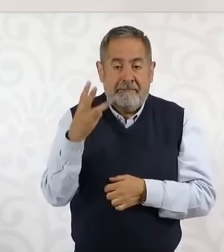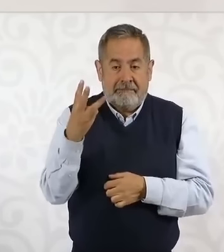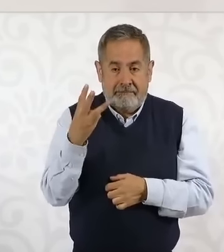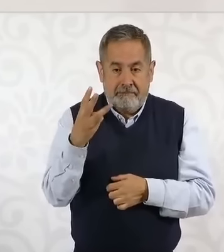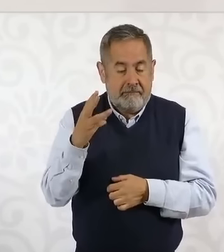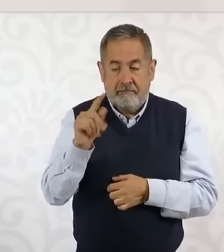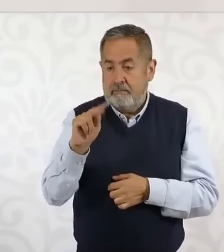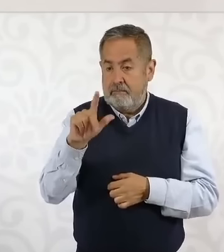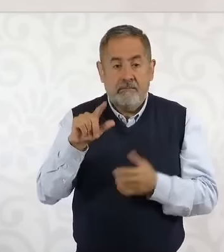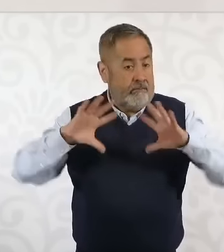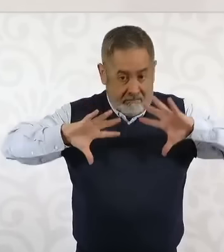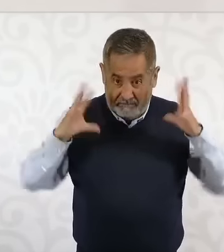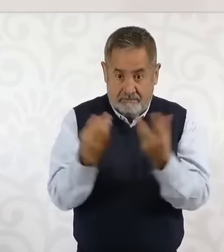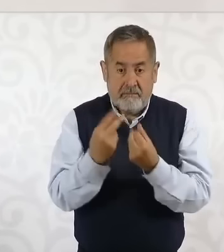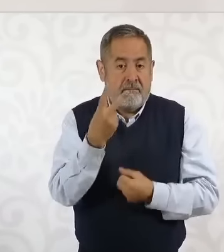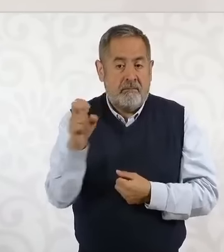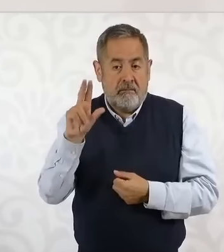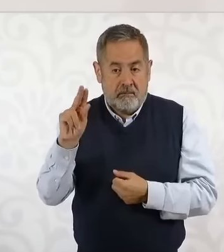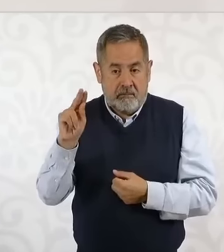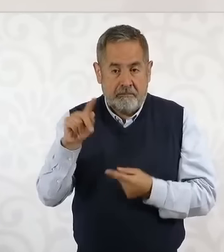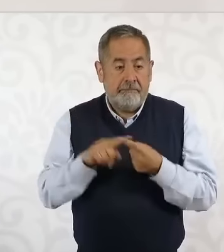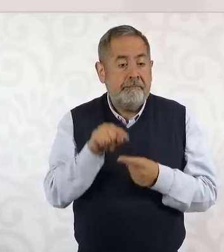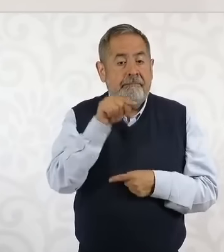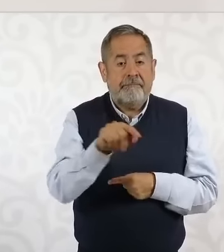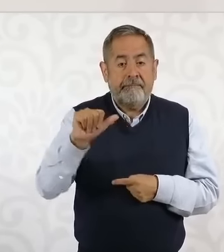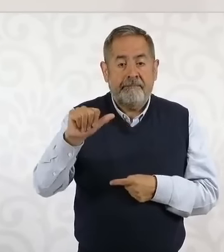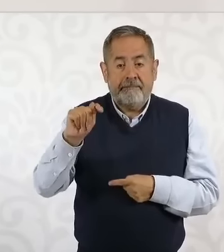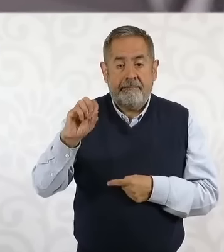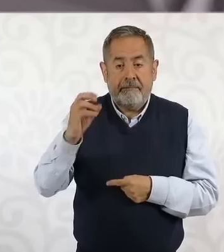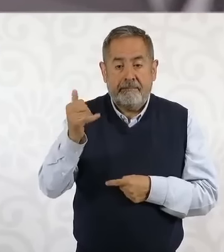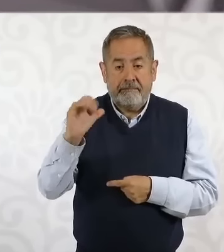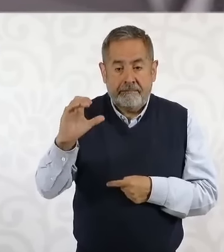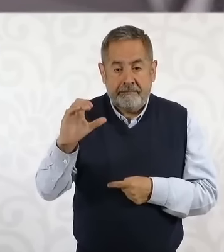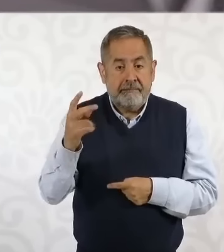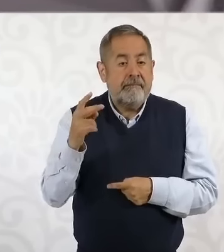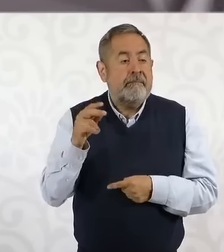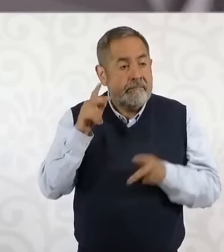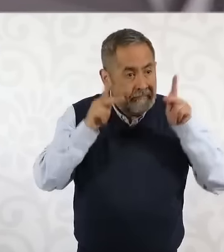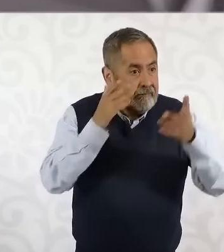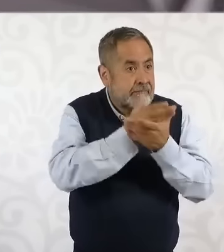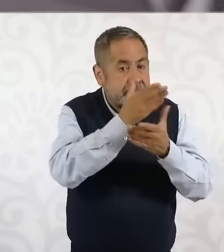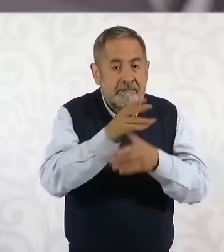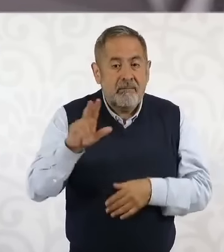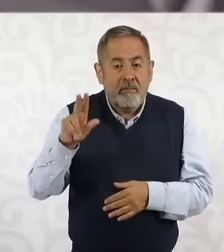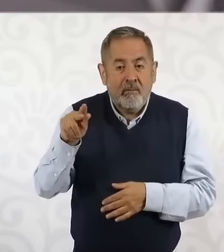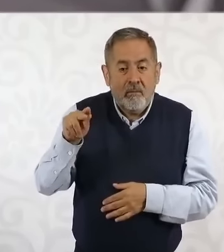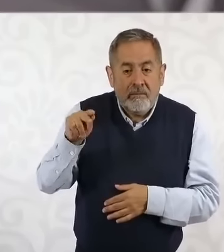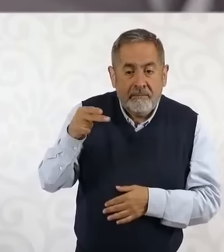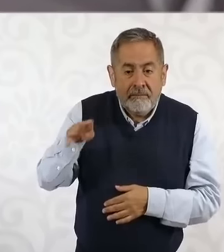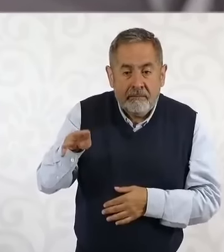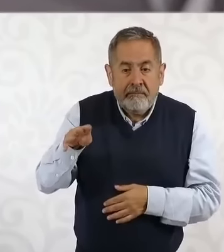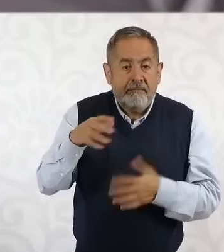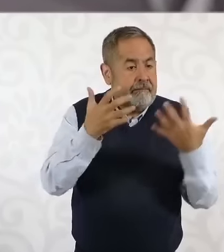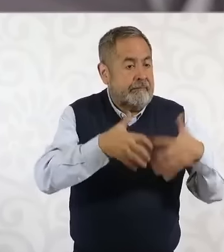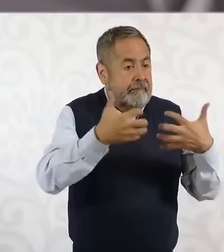¿no? 280 en total. [resoplido] Y en Atoyac hemos visitado 89 empresas, muchas de ellas texileras.